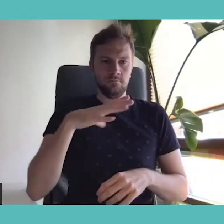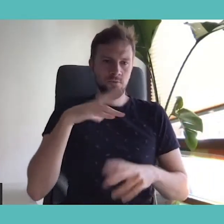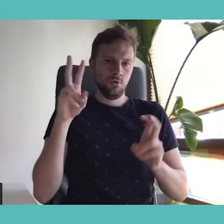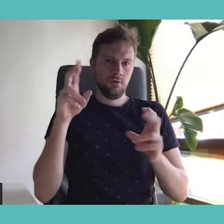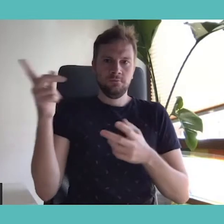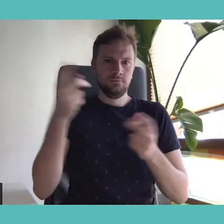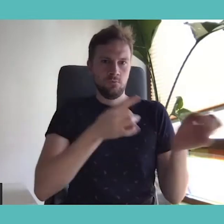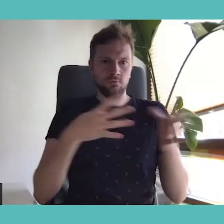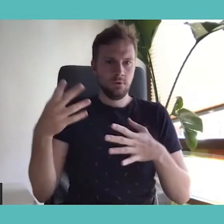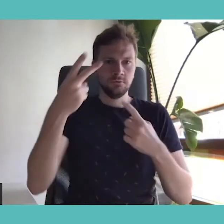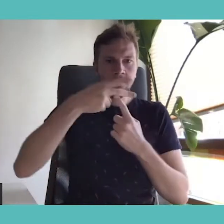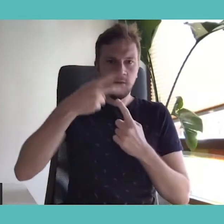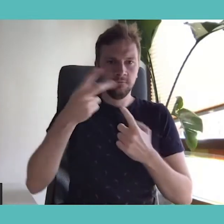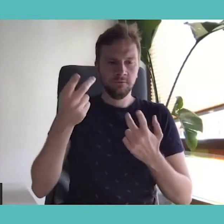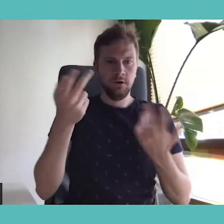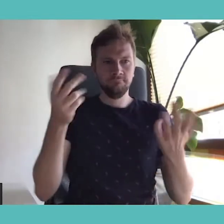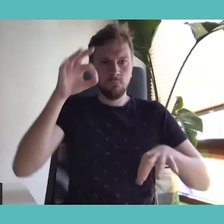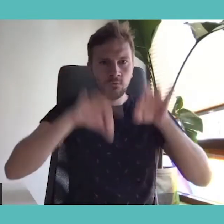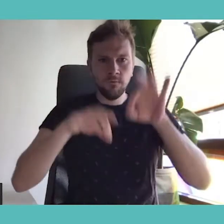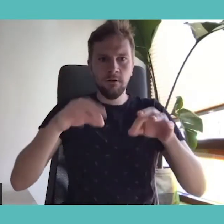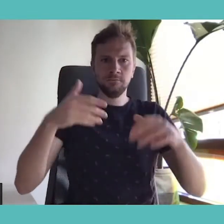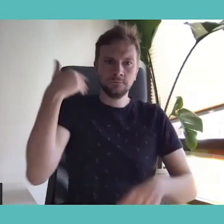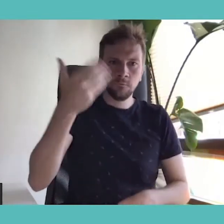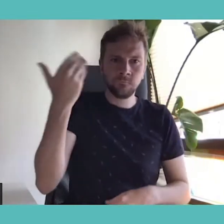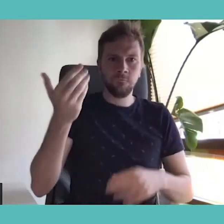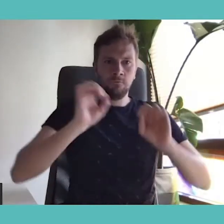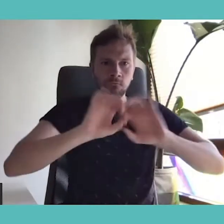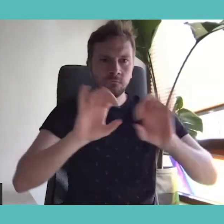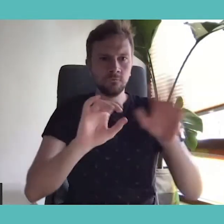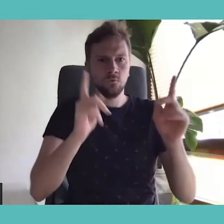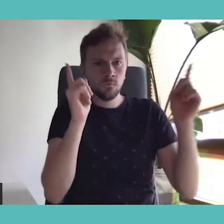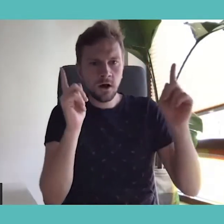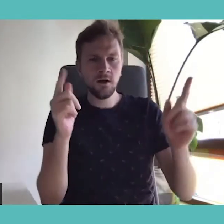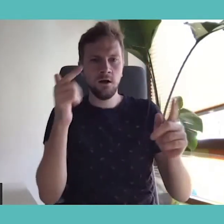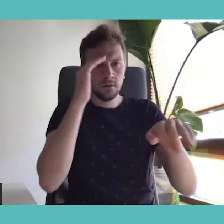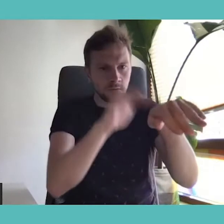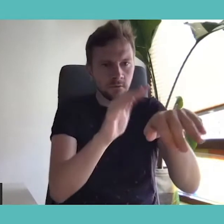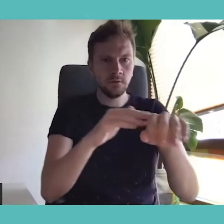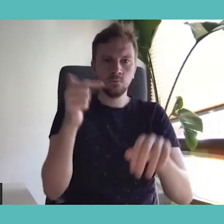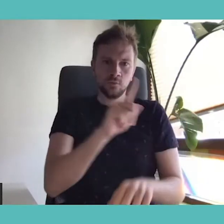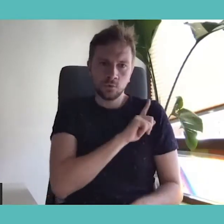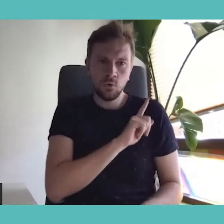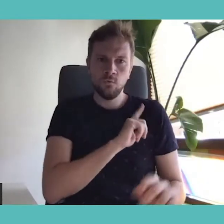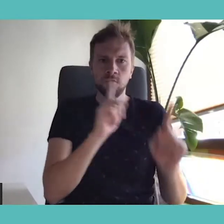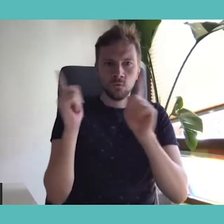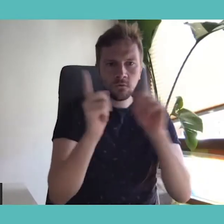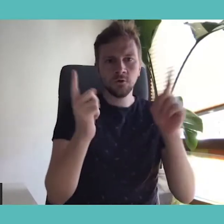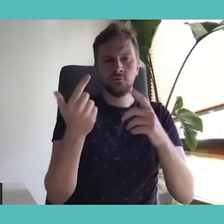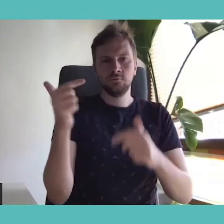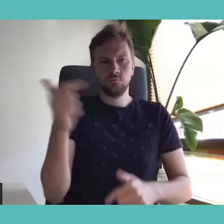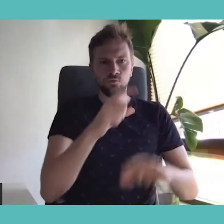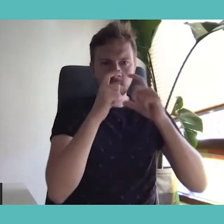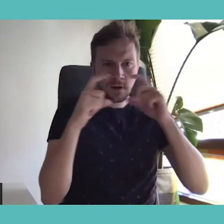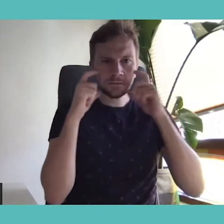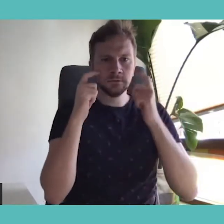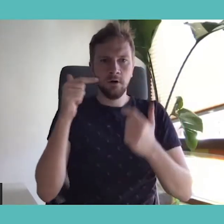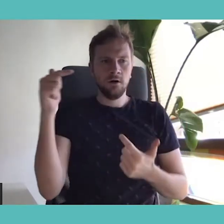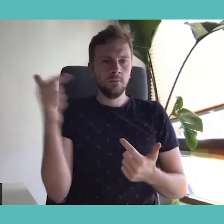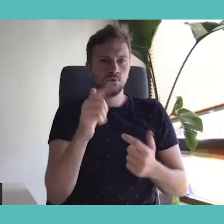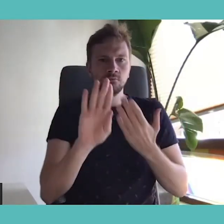W telewizji od razu były konferencje, prelekcje, wyjaśnienia i uwagi, aby pilnować dystansu, nosić maseczki, zachowywać odpowiednią odległość.